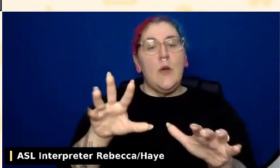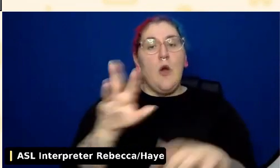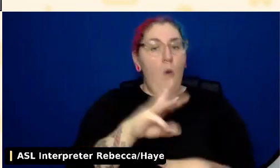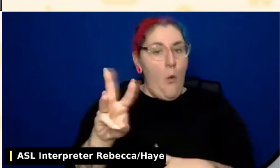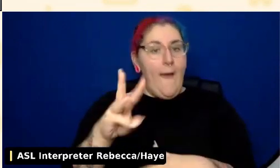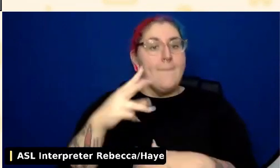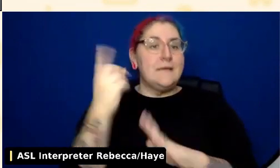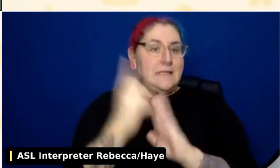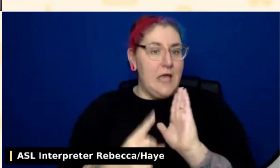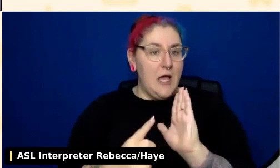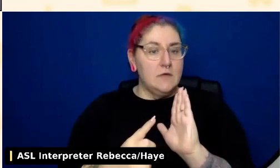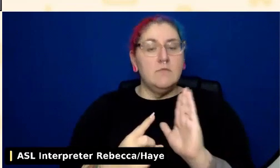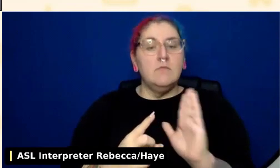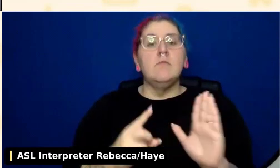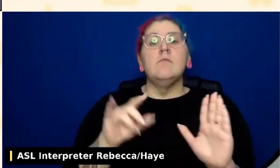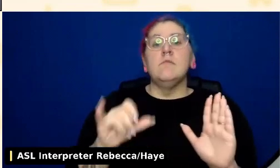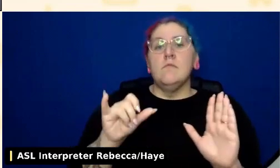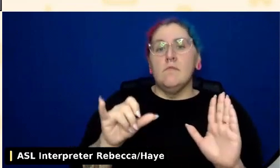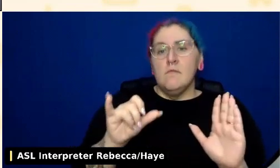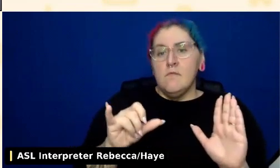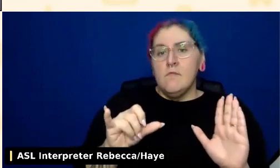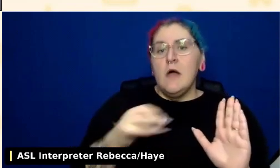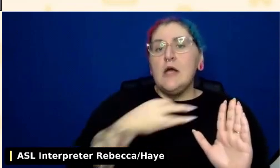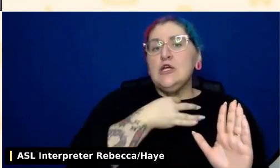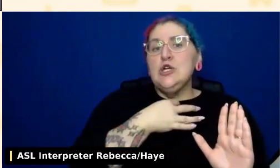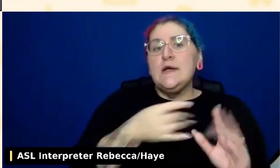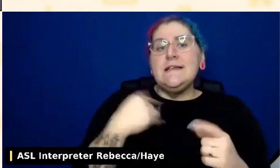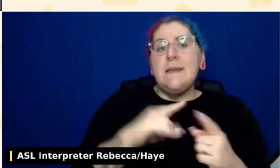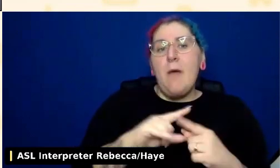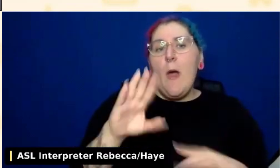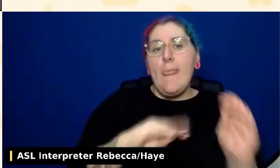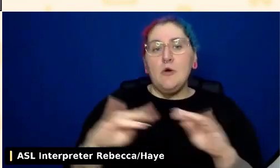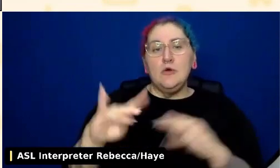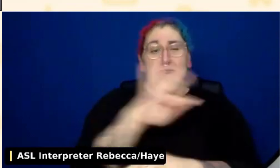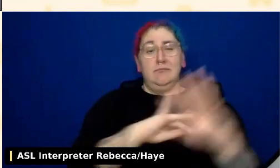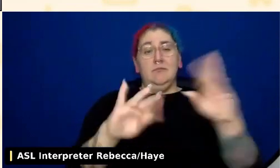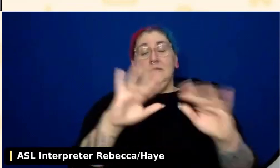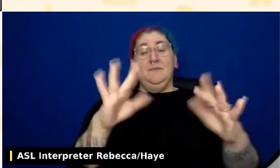decir que sea algo condicional, como que solo se muestre a las personas